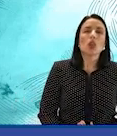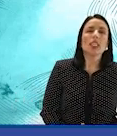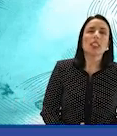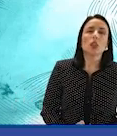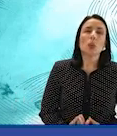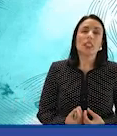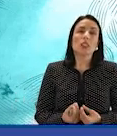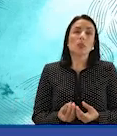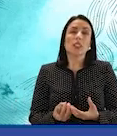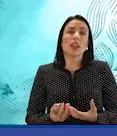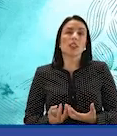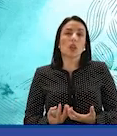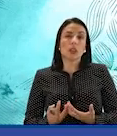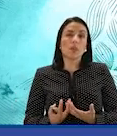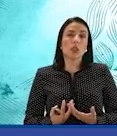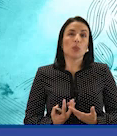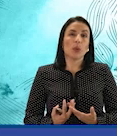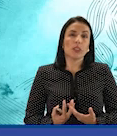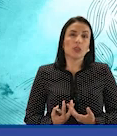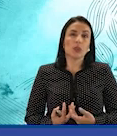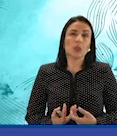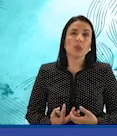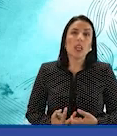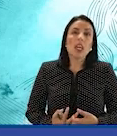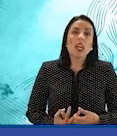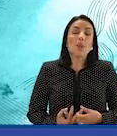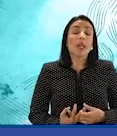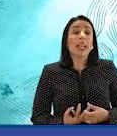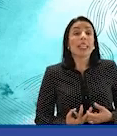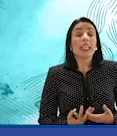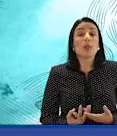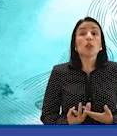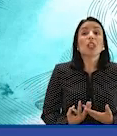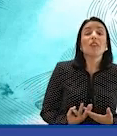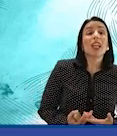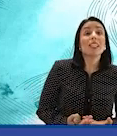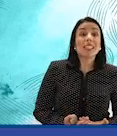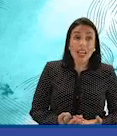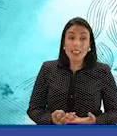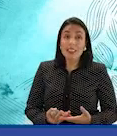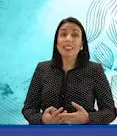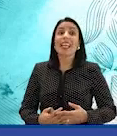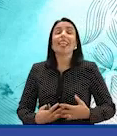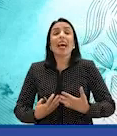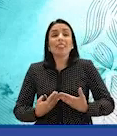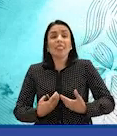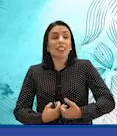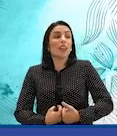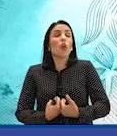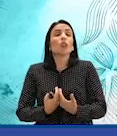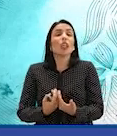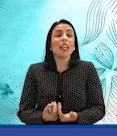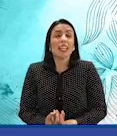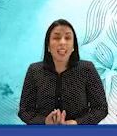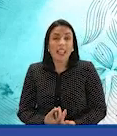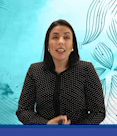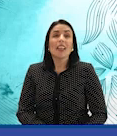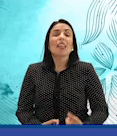solicitudes de subsanación de presupuestos. Que tenemos que realizar que nacen o se generan